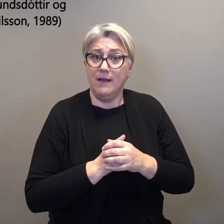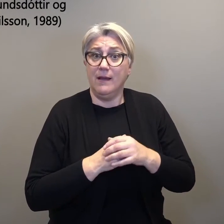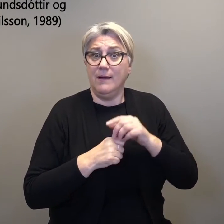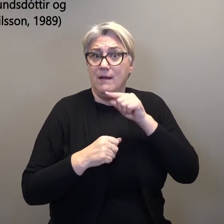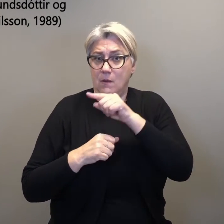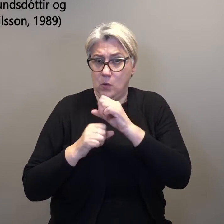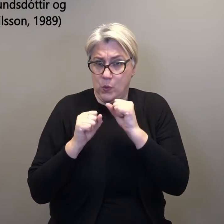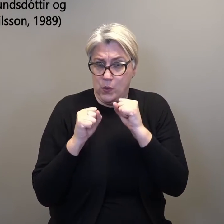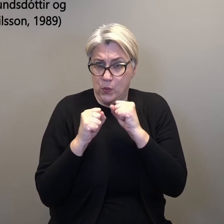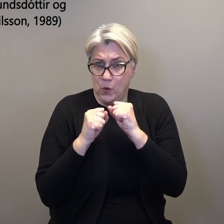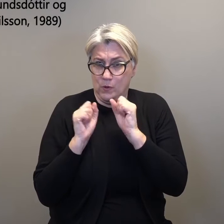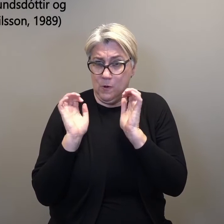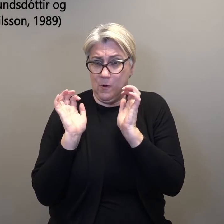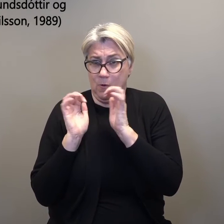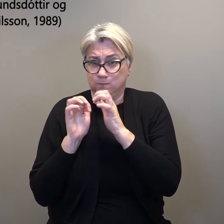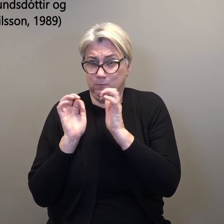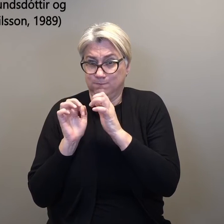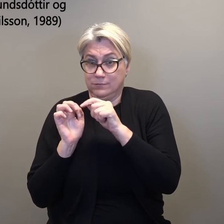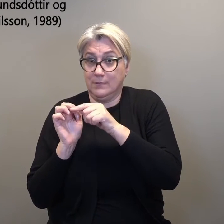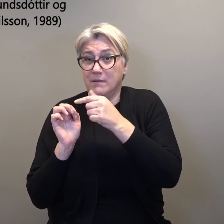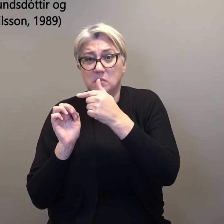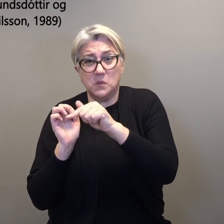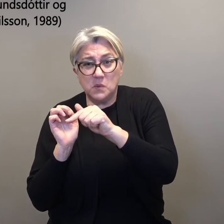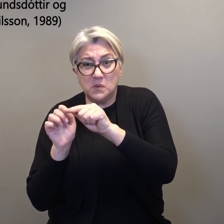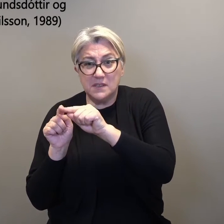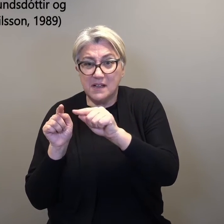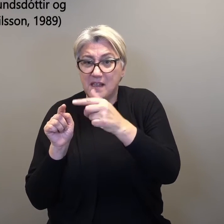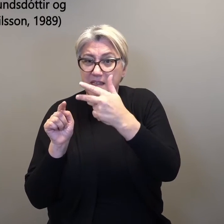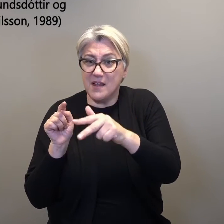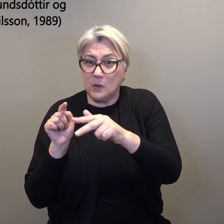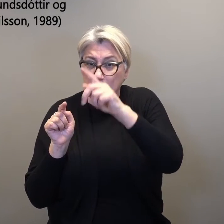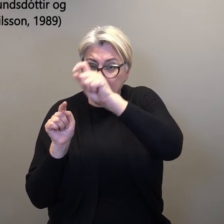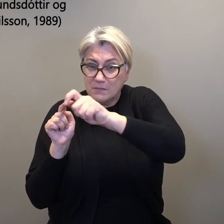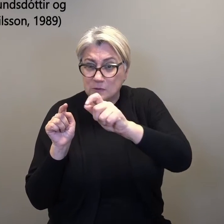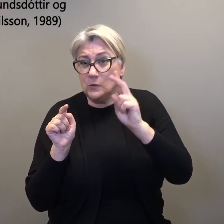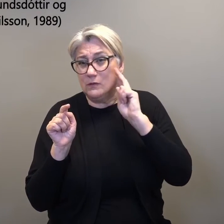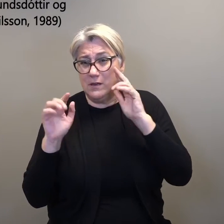Það gat því orðið býsna þröngt þegar 20 til 30 manns voru